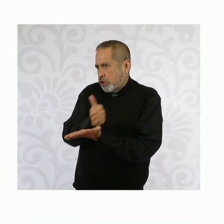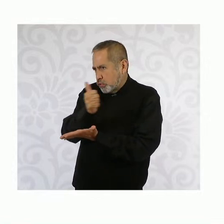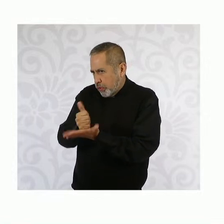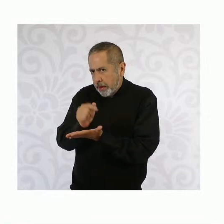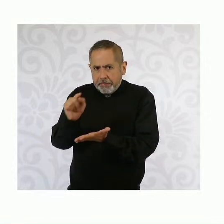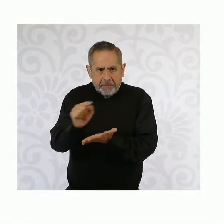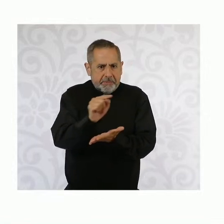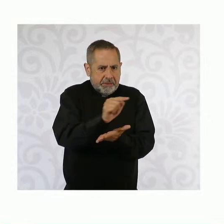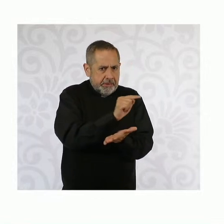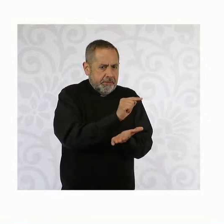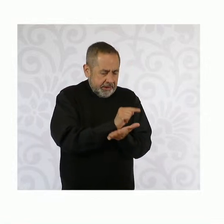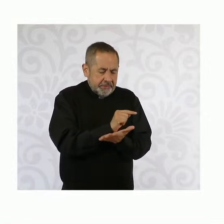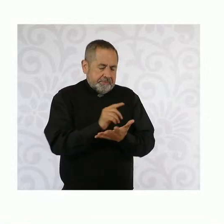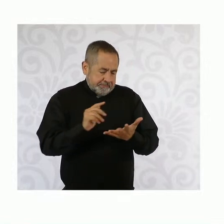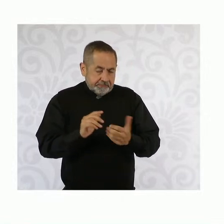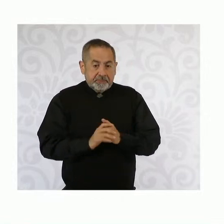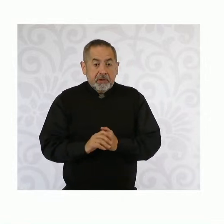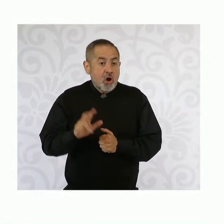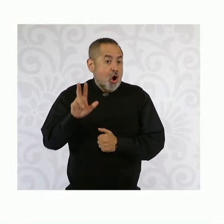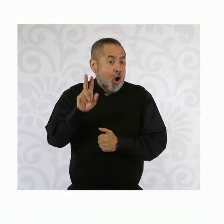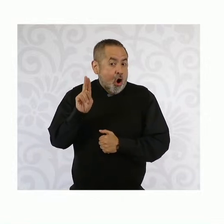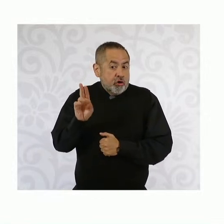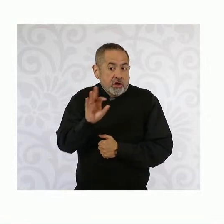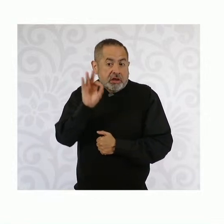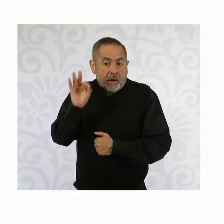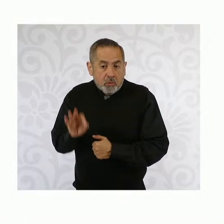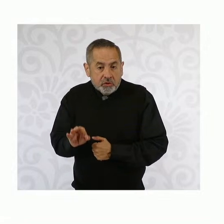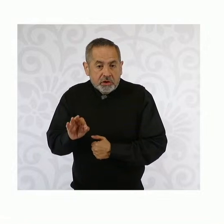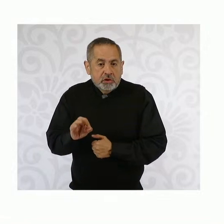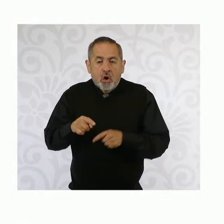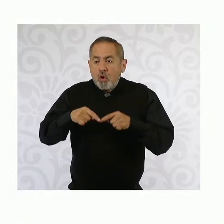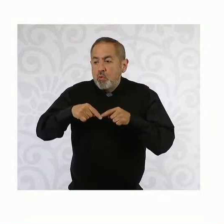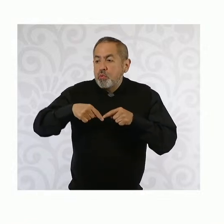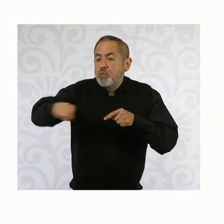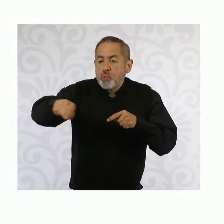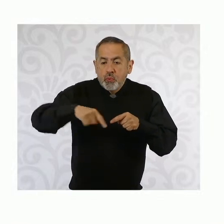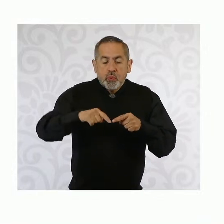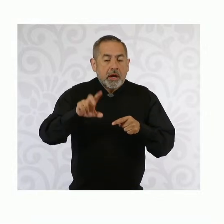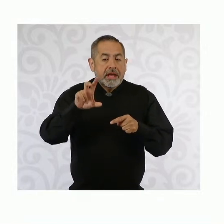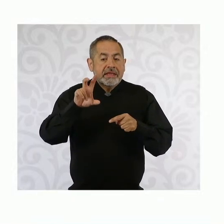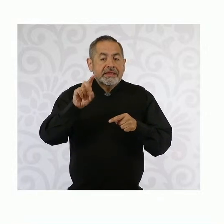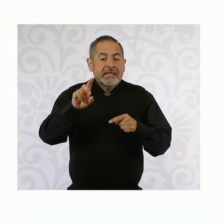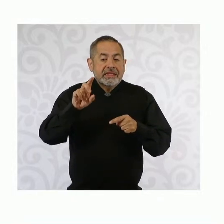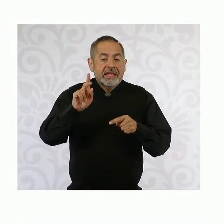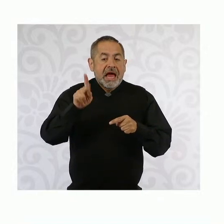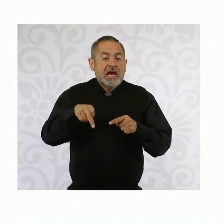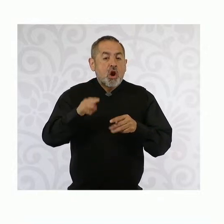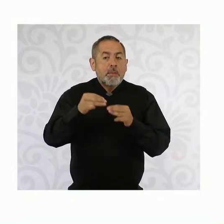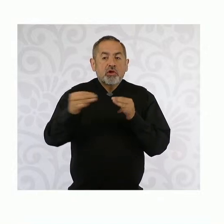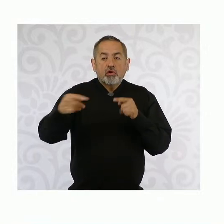necesidades de movilidad diaria son de menos de 30 km al mismo tiempo observamos como en